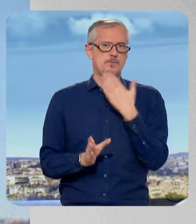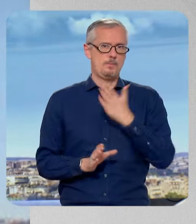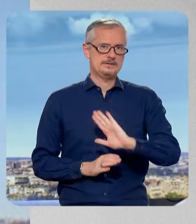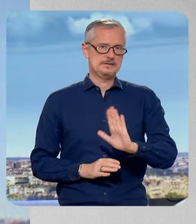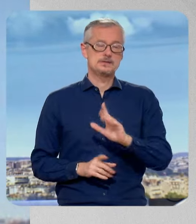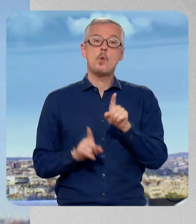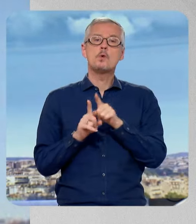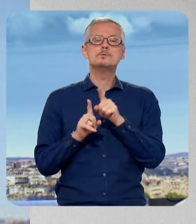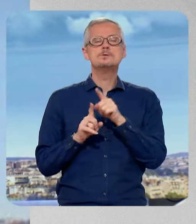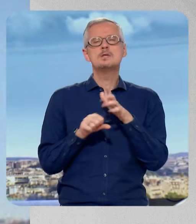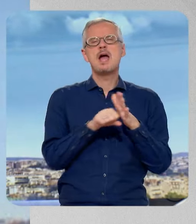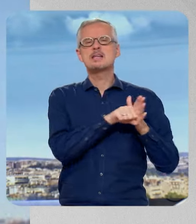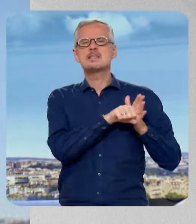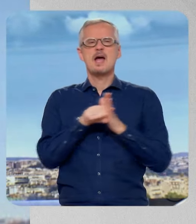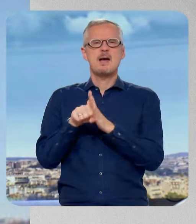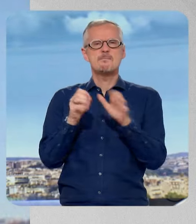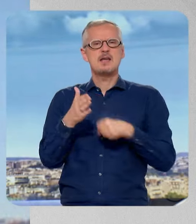C.Delga: J'ai une constance dans mes positions.